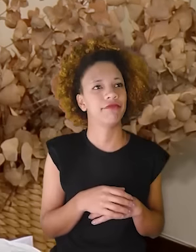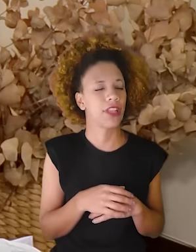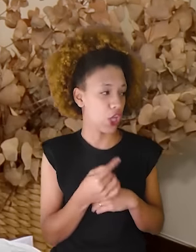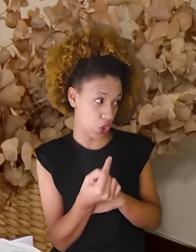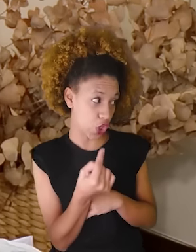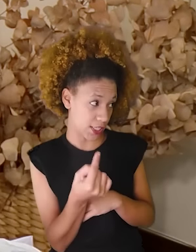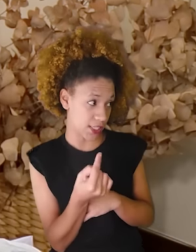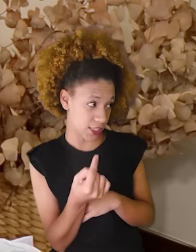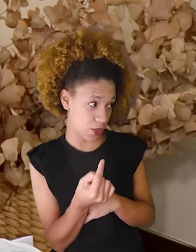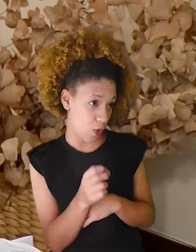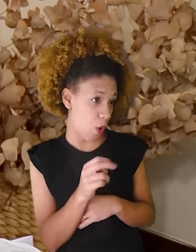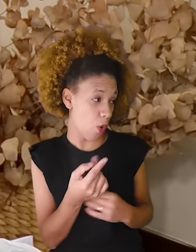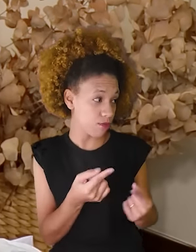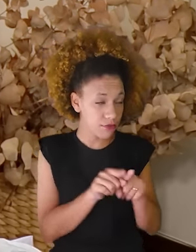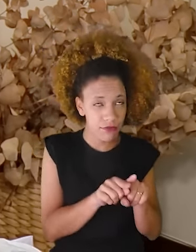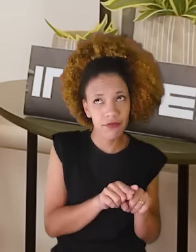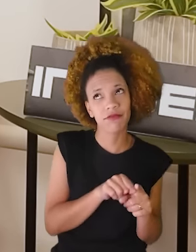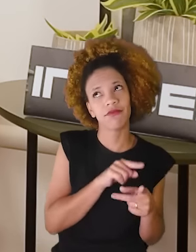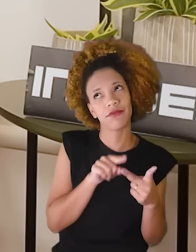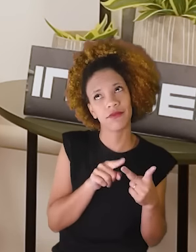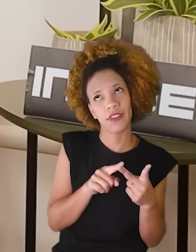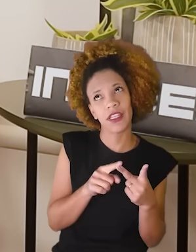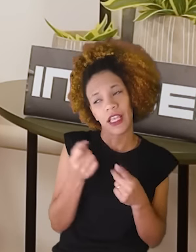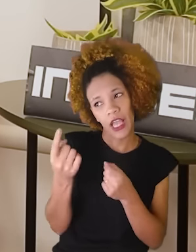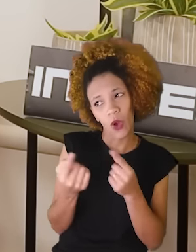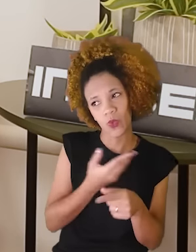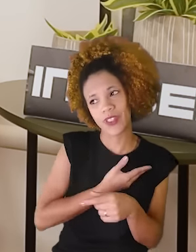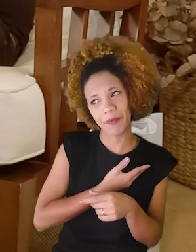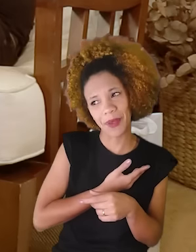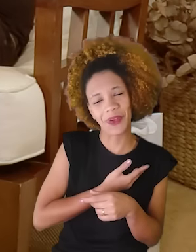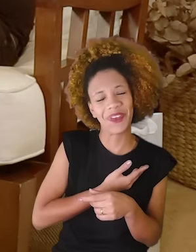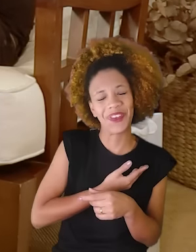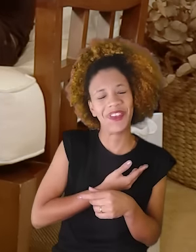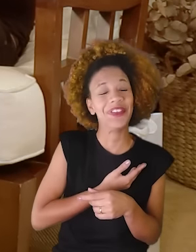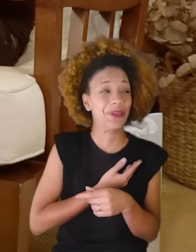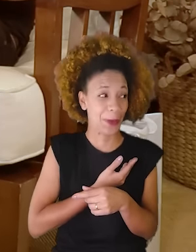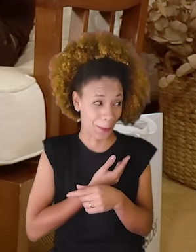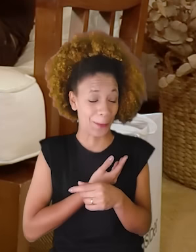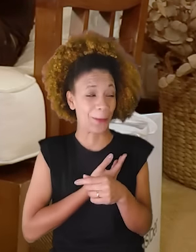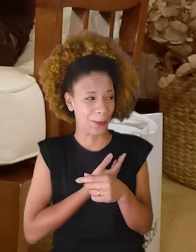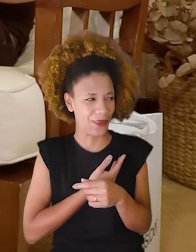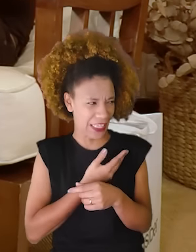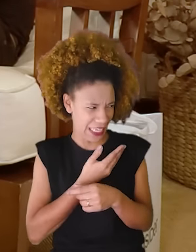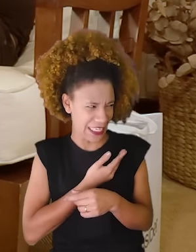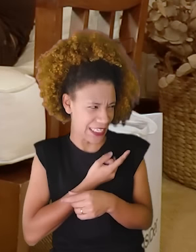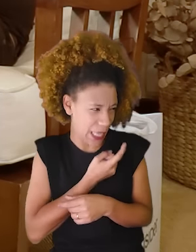fazendo sozinho esse bar você tá com sócios com meu irmão e um sócios você é muito amigo desses